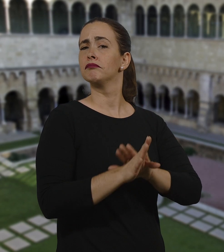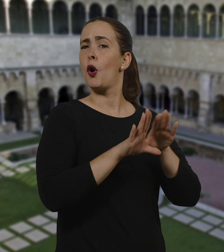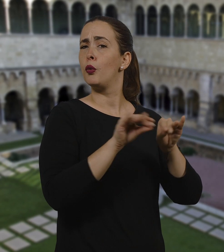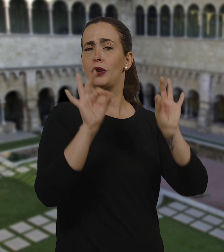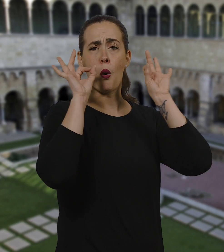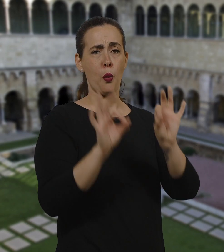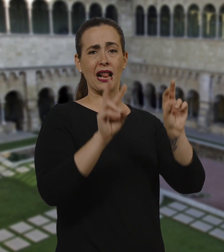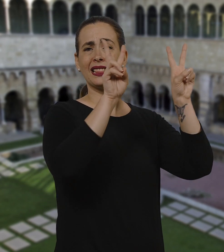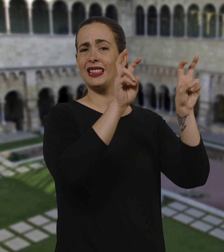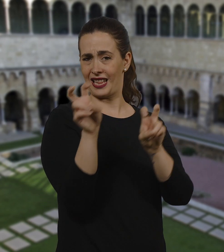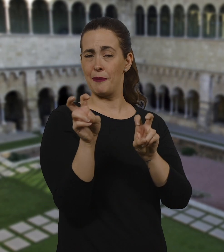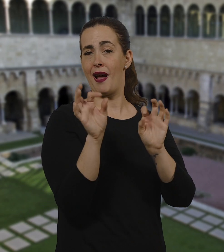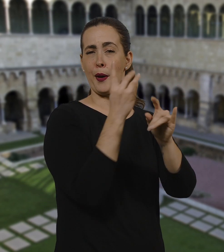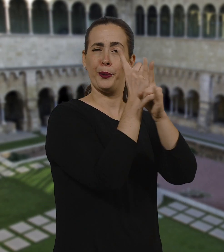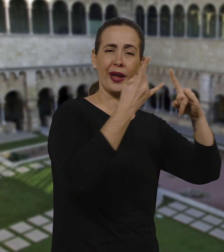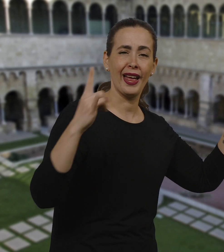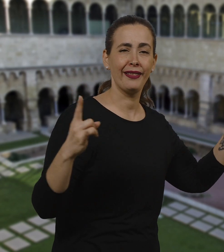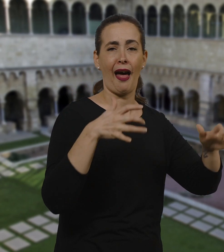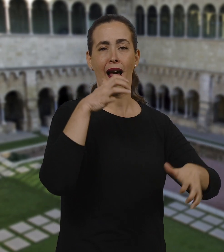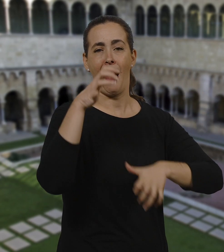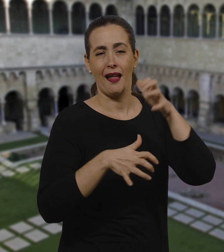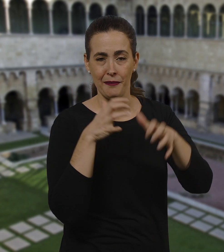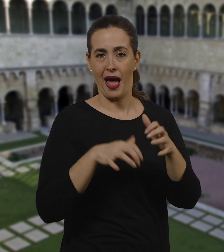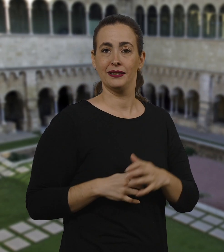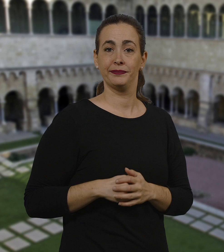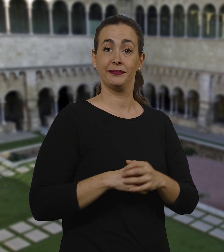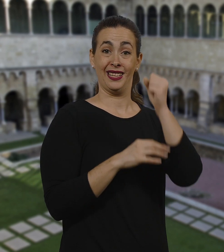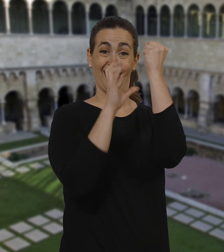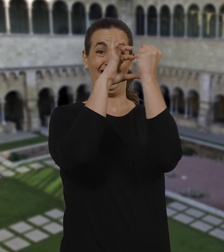Se segueixen utilitzant els mateixos temes, tant vegetals com animals,